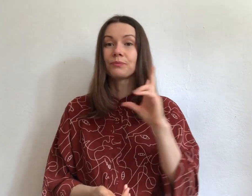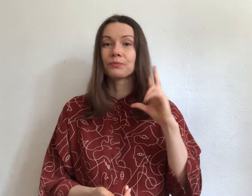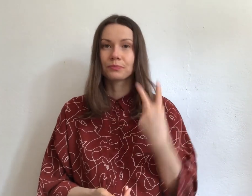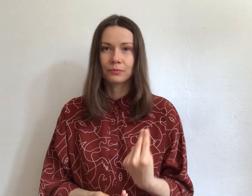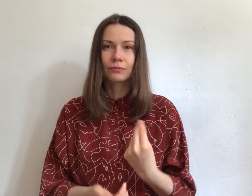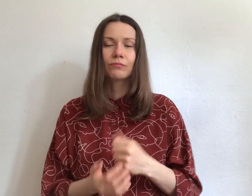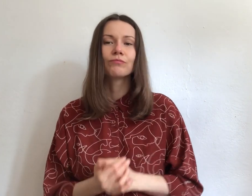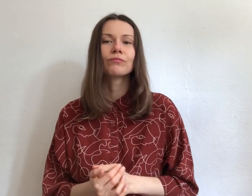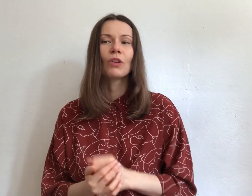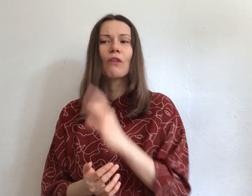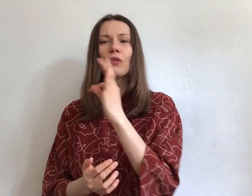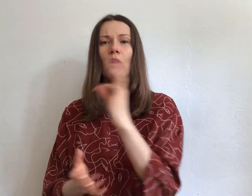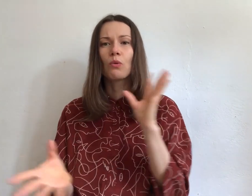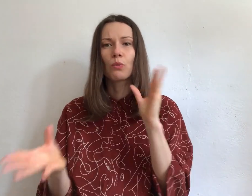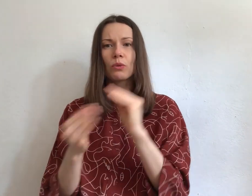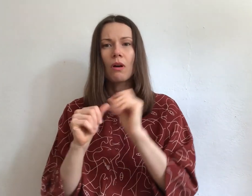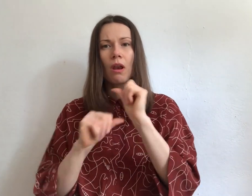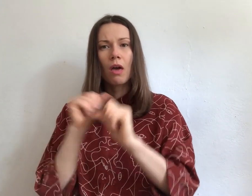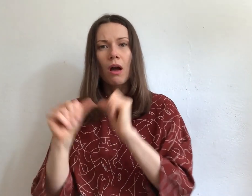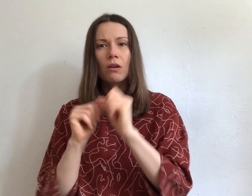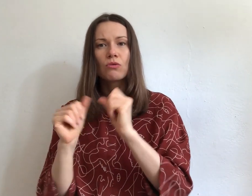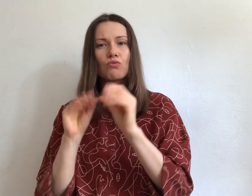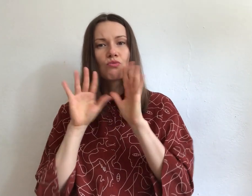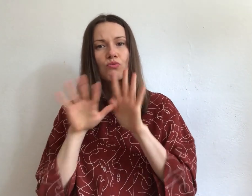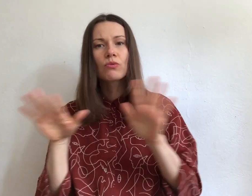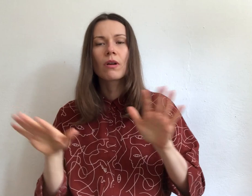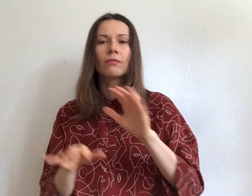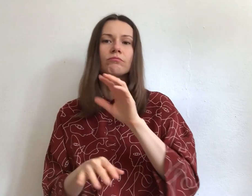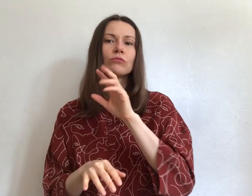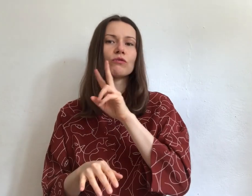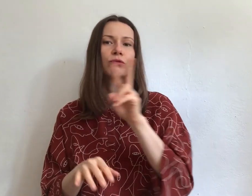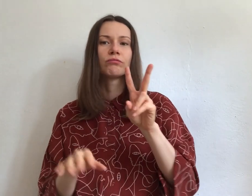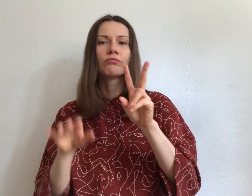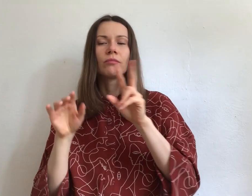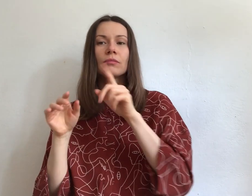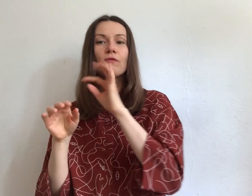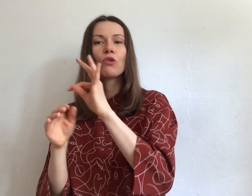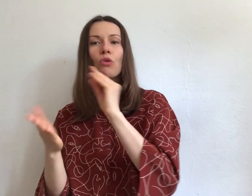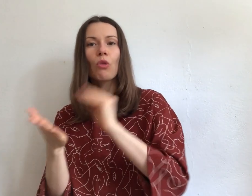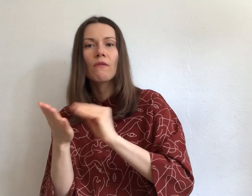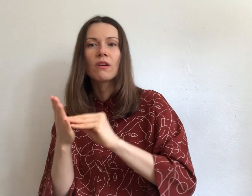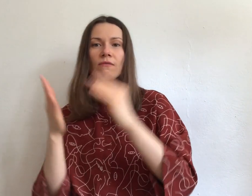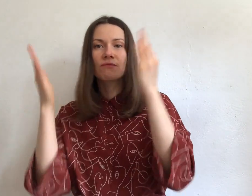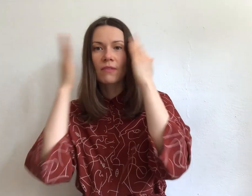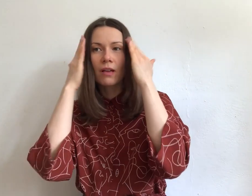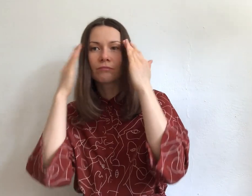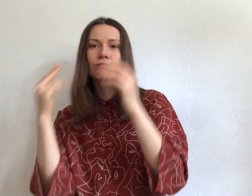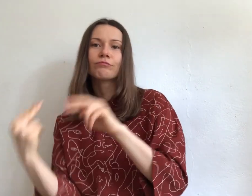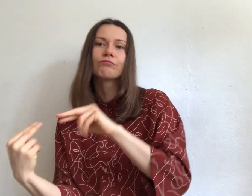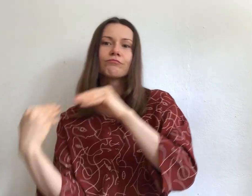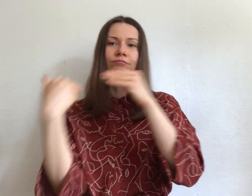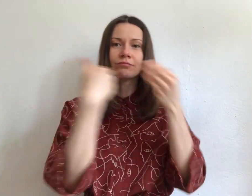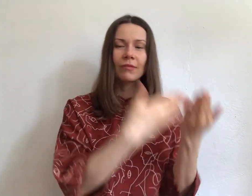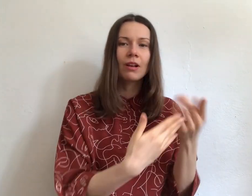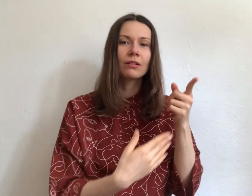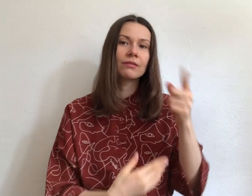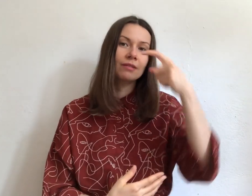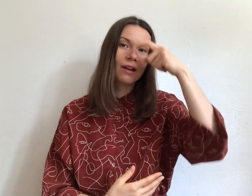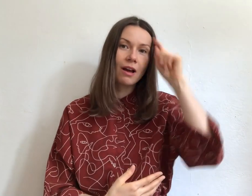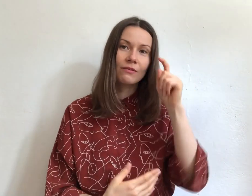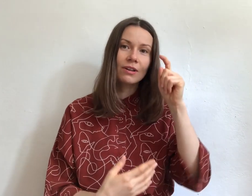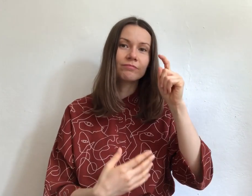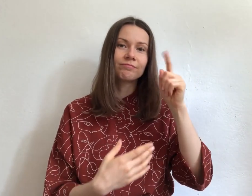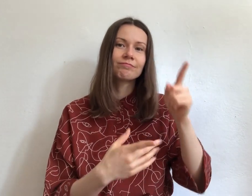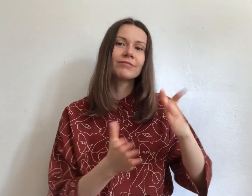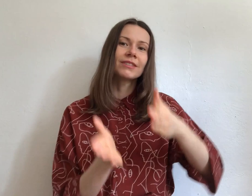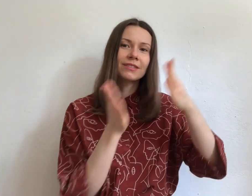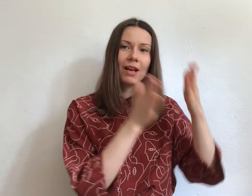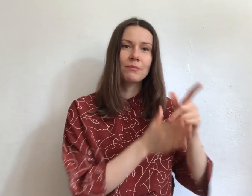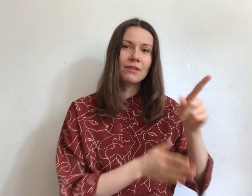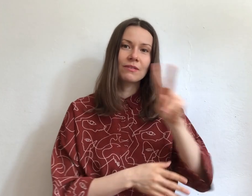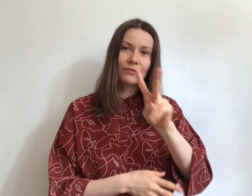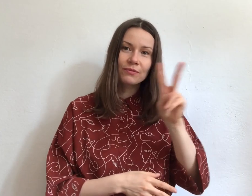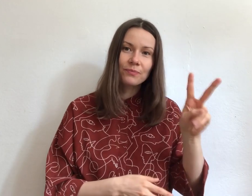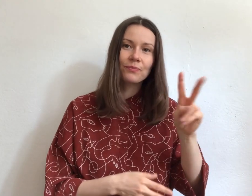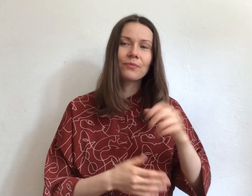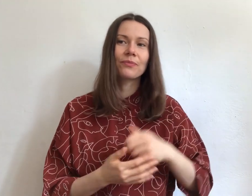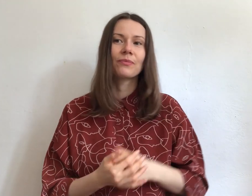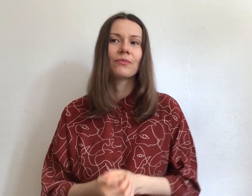Attia przekazał swoje doświadczenia i wiedzę Erwanowi, uczynił go następcą VV.